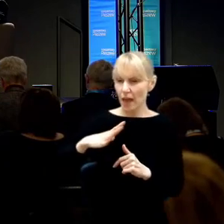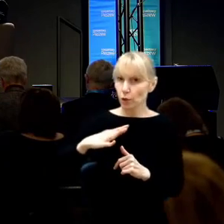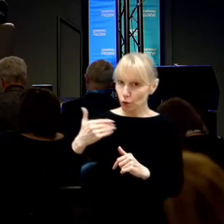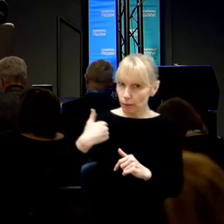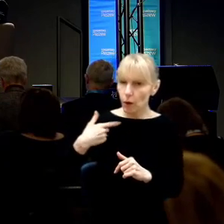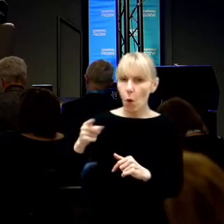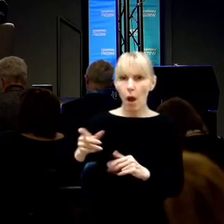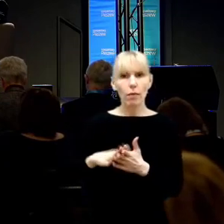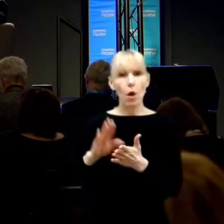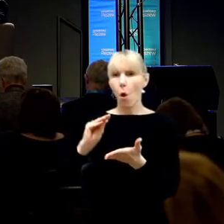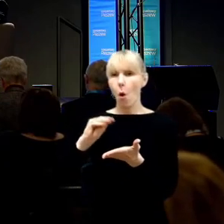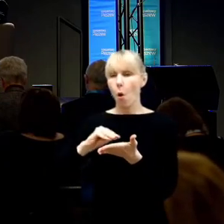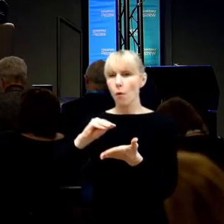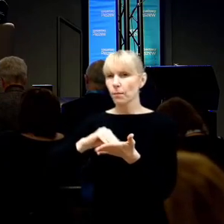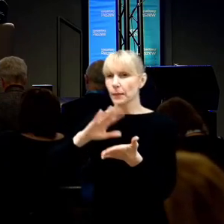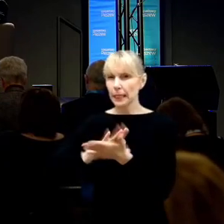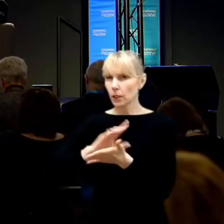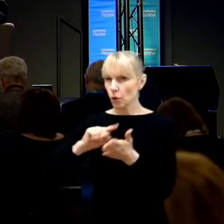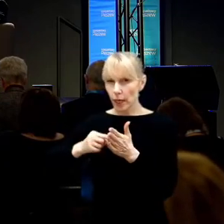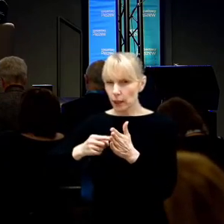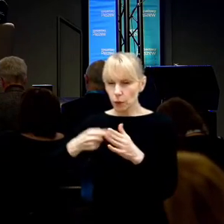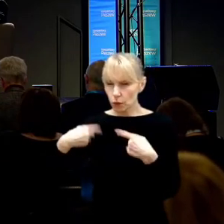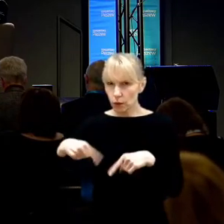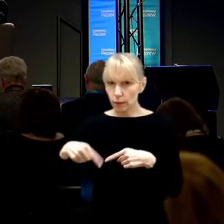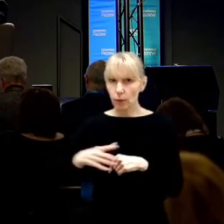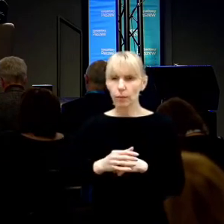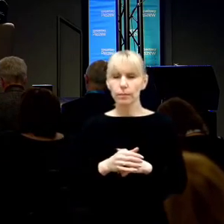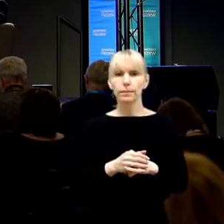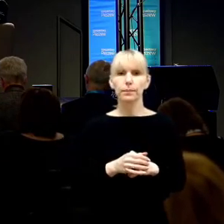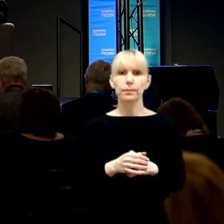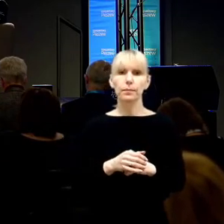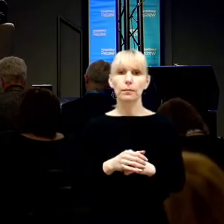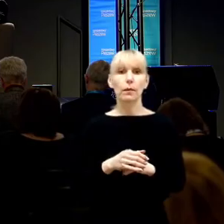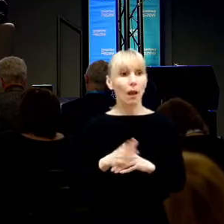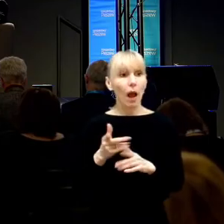że ma wartość w tym miejscu, więc zależało wszystkim, żeby ją uratować.